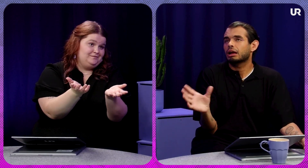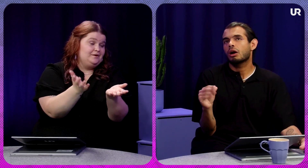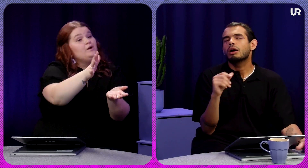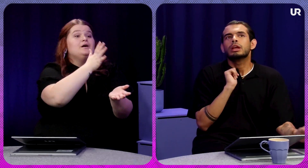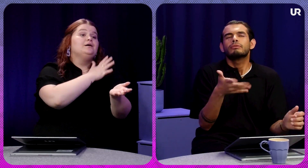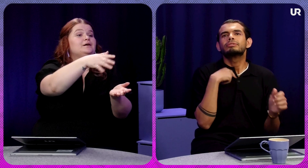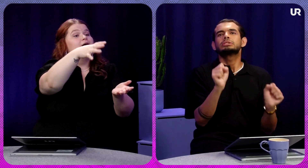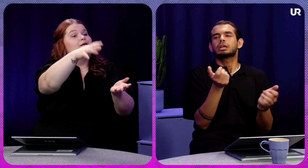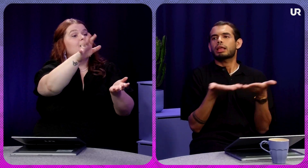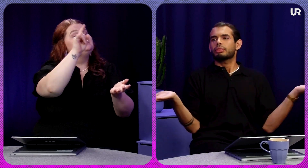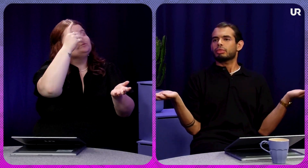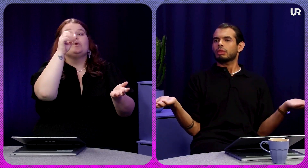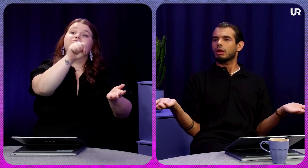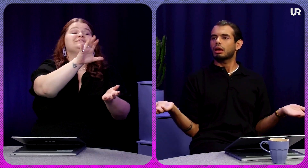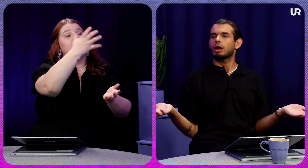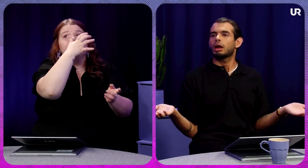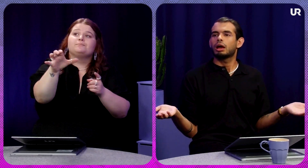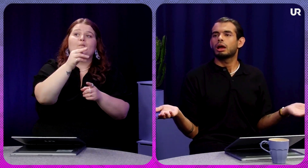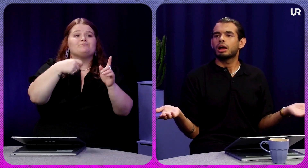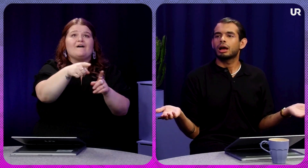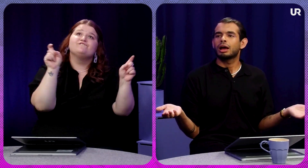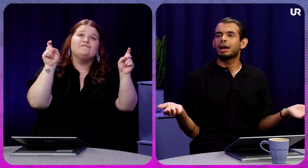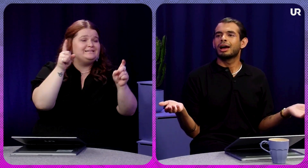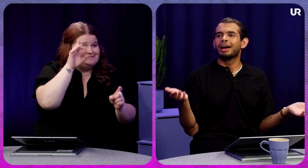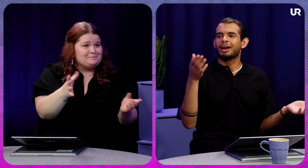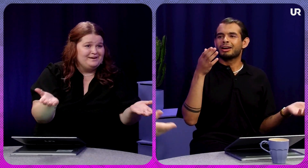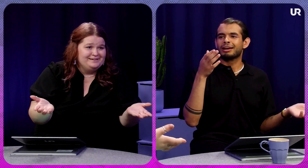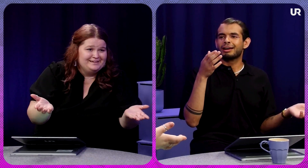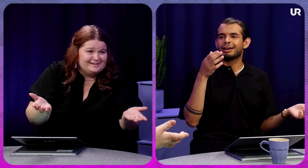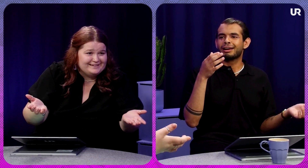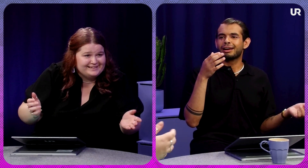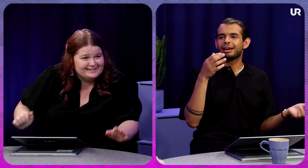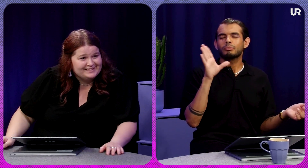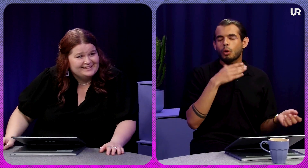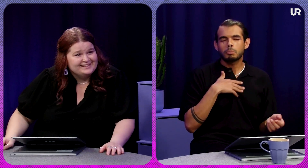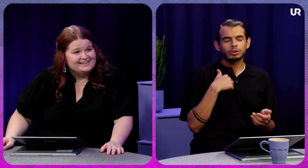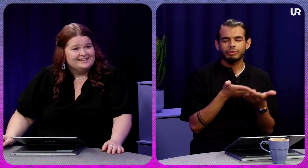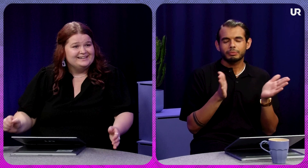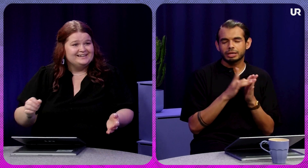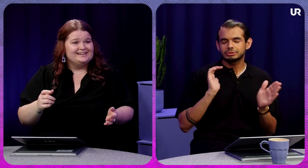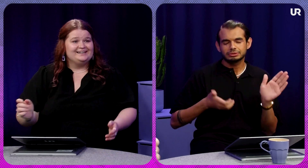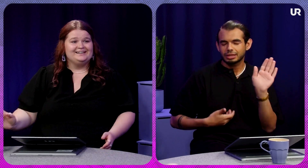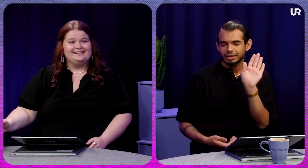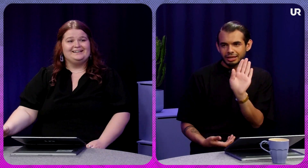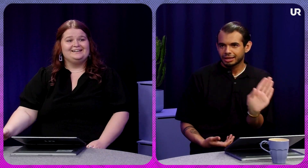Amir: Ja men! Josephine: Tänk om de tog ditt ansikte och satte det i en porrfilm?! Amir: Då hoppas jag fan att jag inte ligger med en tjej i filmen!